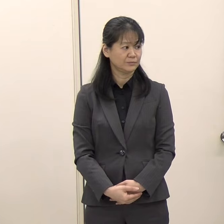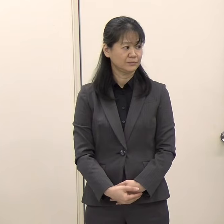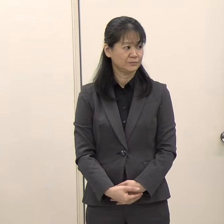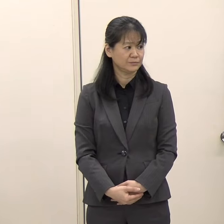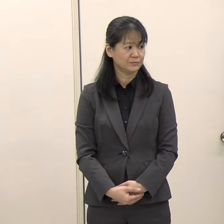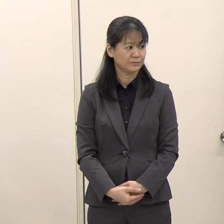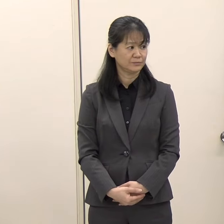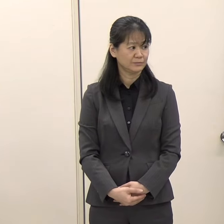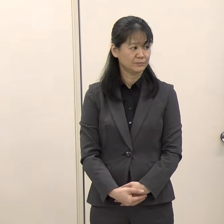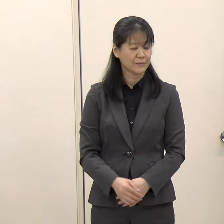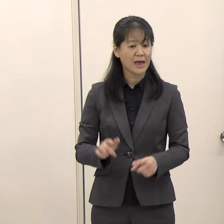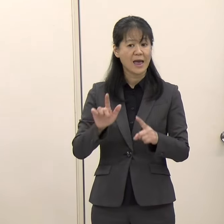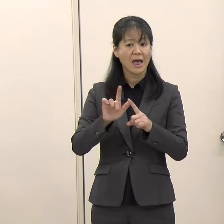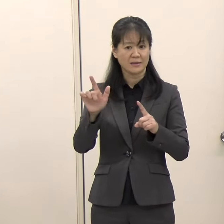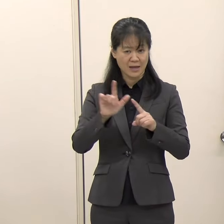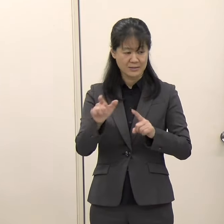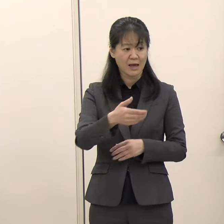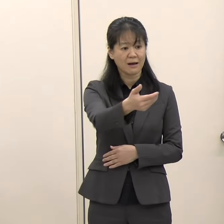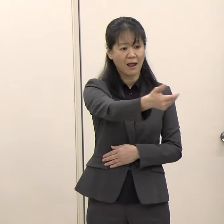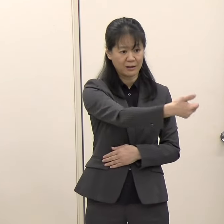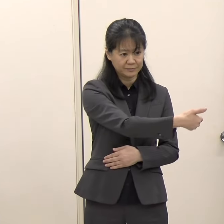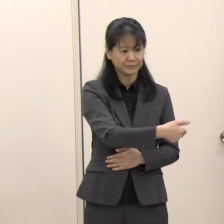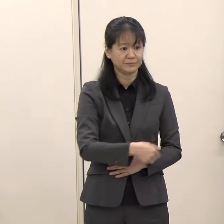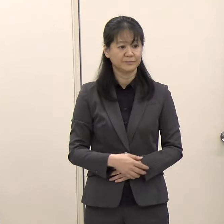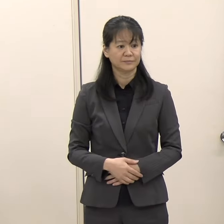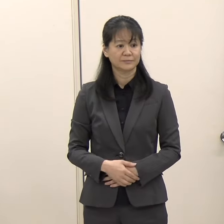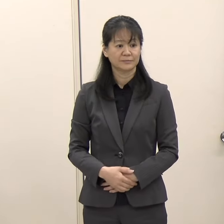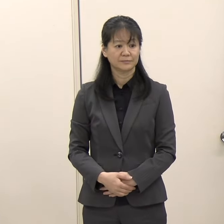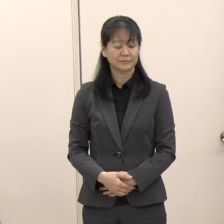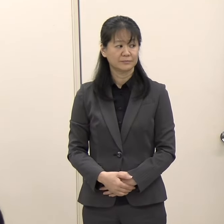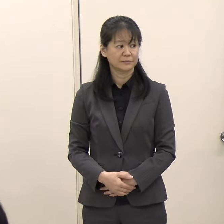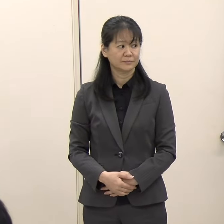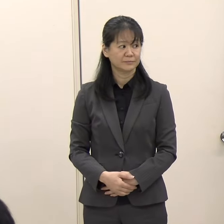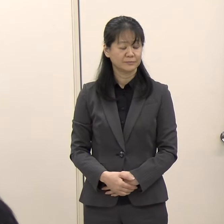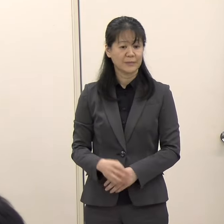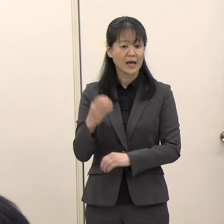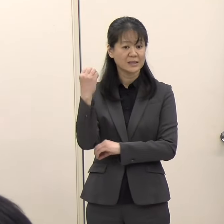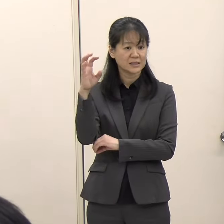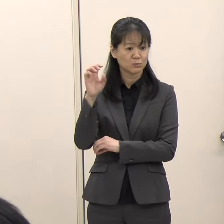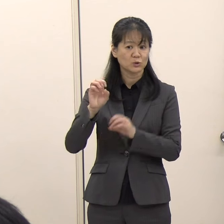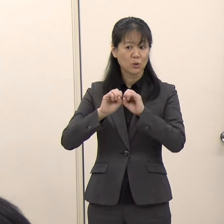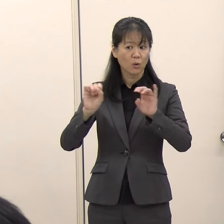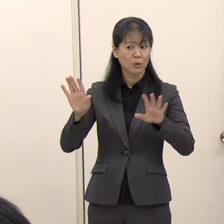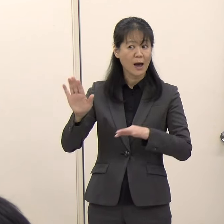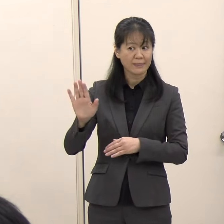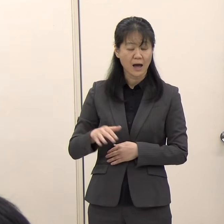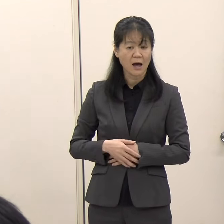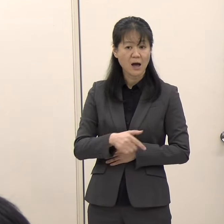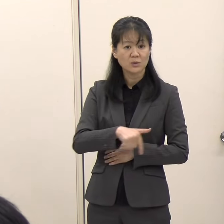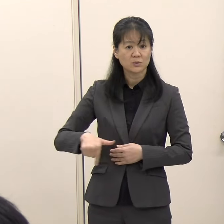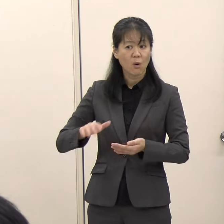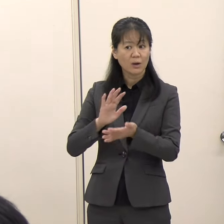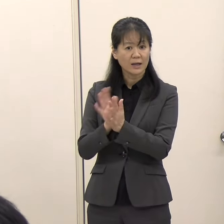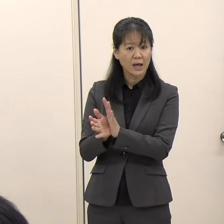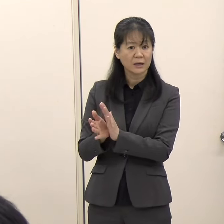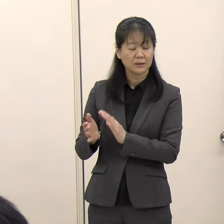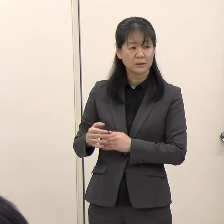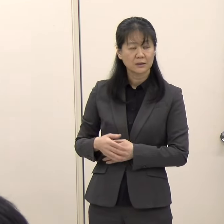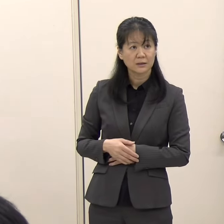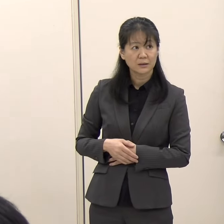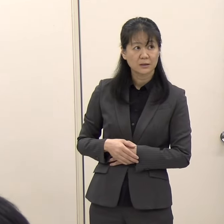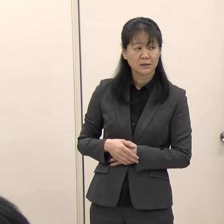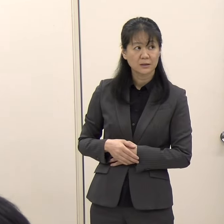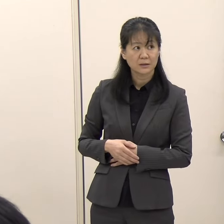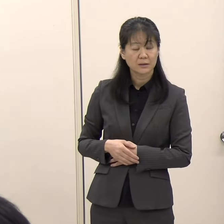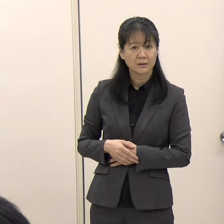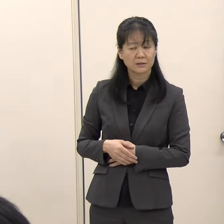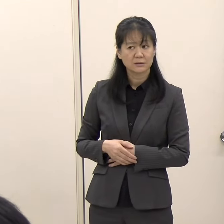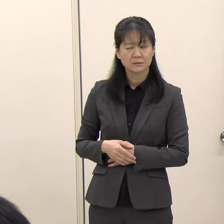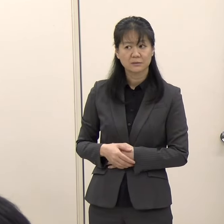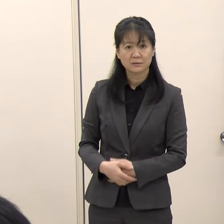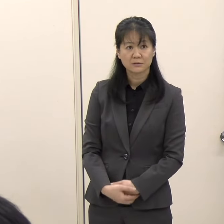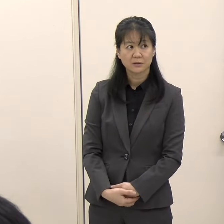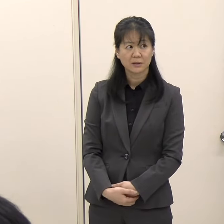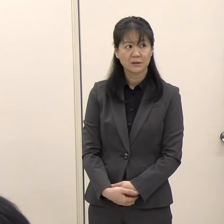（ＮＨＫ）新聞報道があった福岡県信用保証協会の件についてお伺いします。